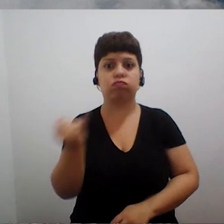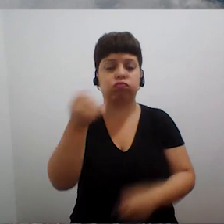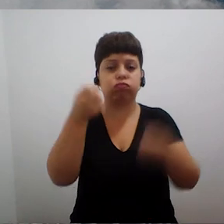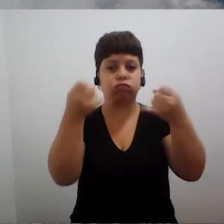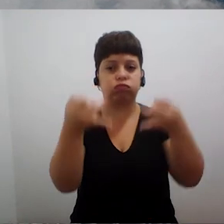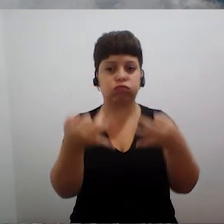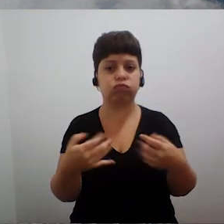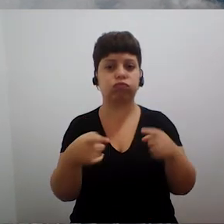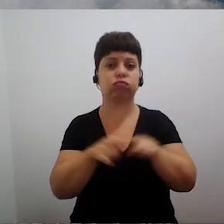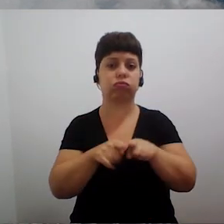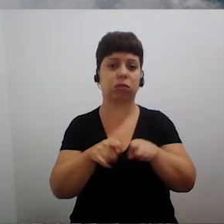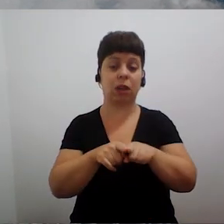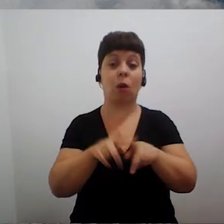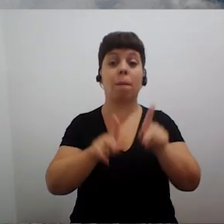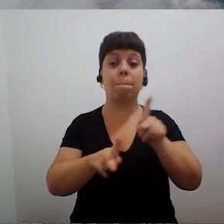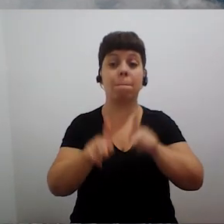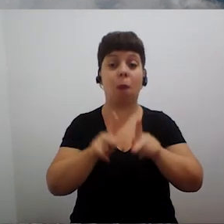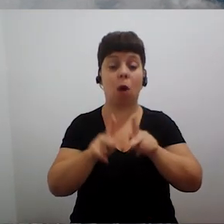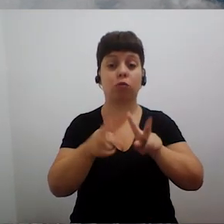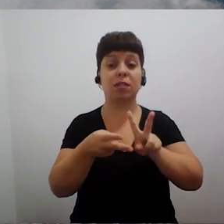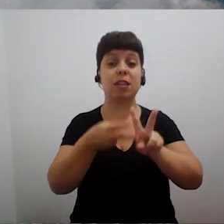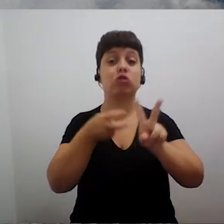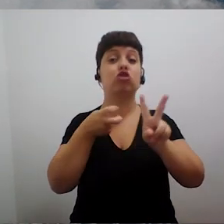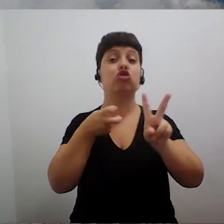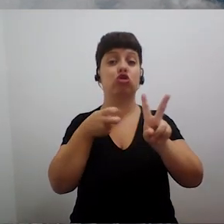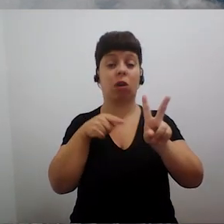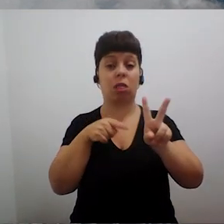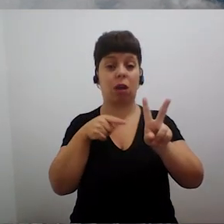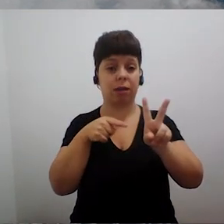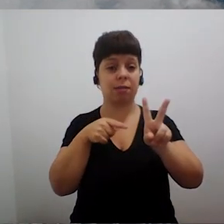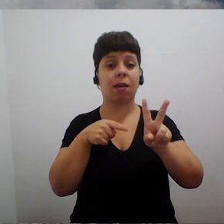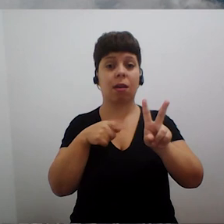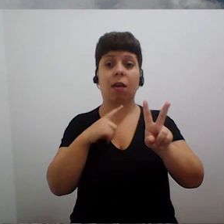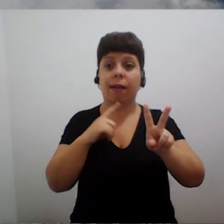e a relevância dos povos indígenas que têm conservado grande parte